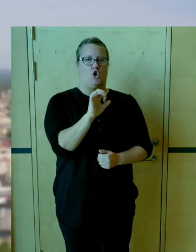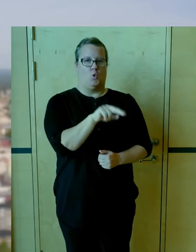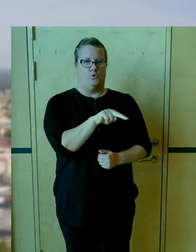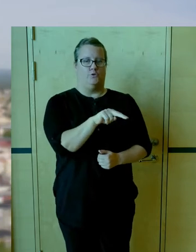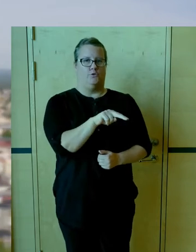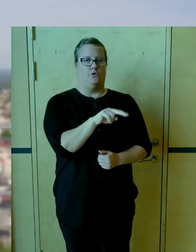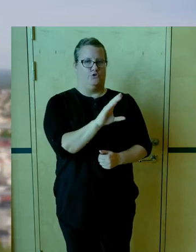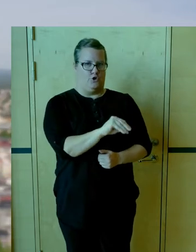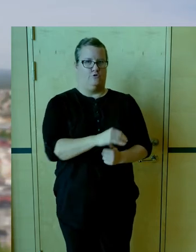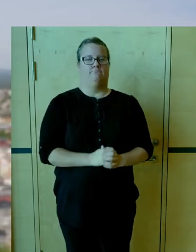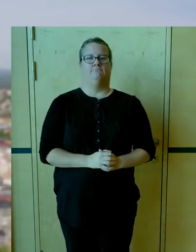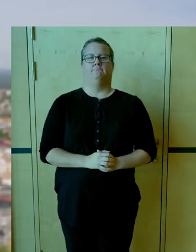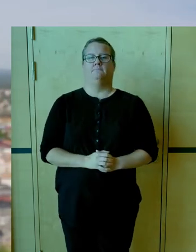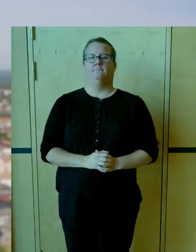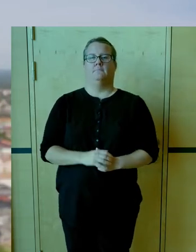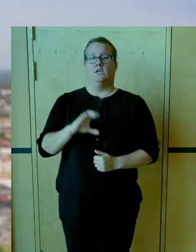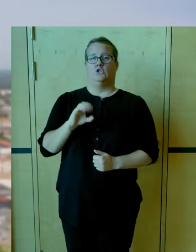Ja Sara Marie Eriksson